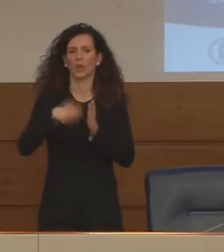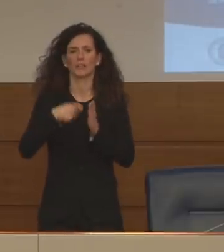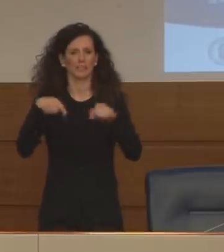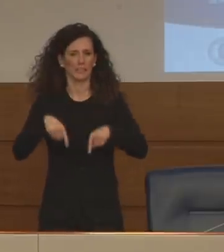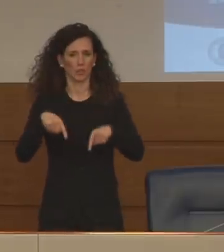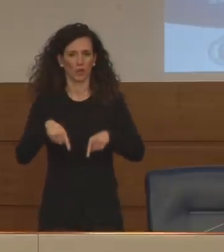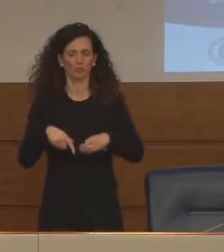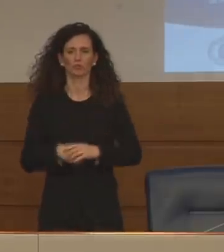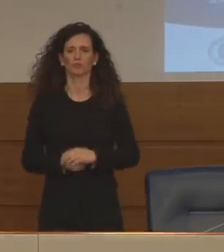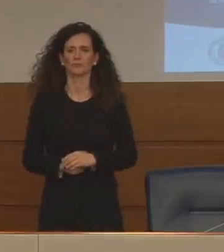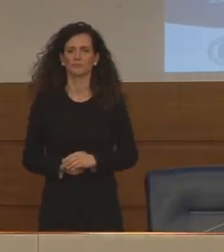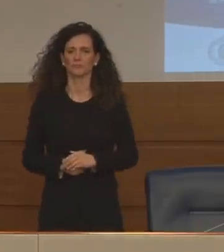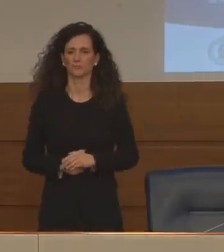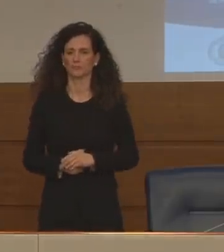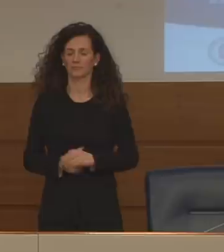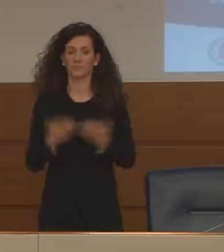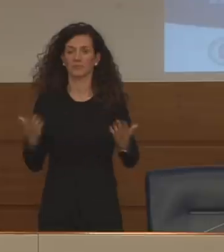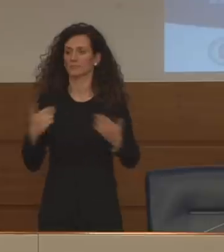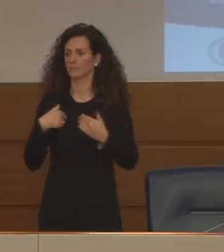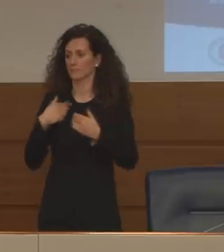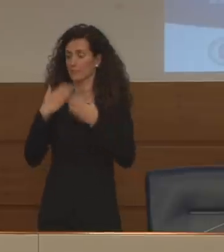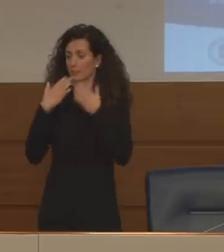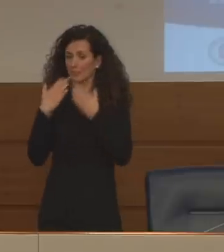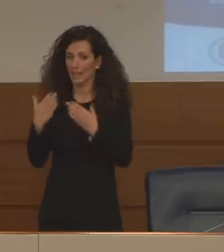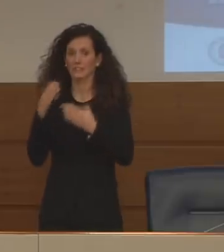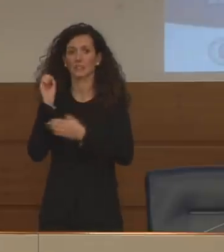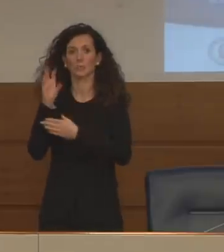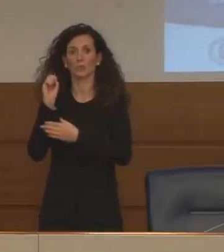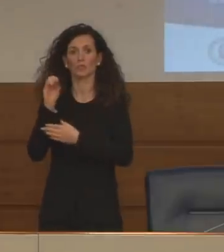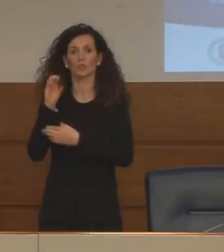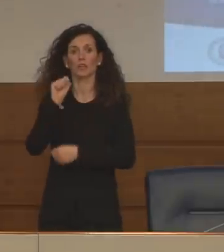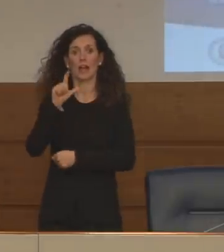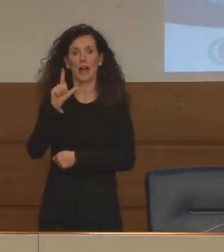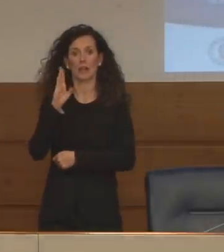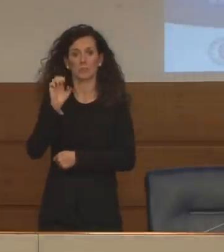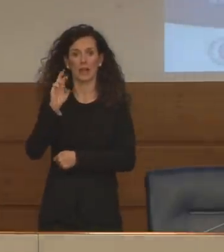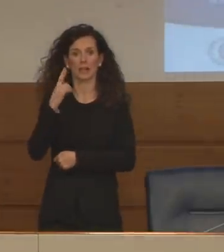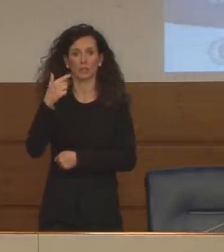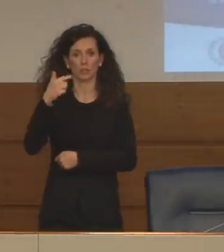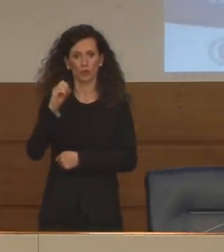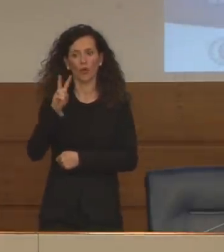intanto ringrazio il professore Alberto Villani che è il presidente della